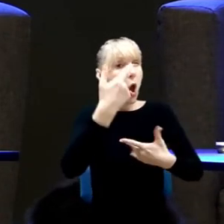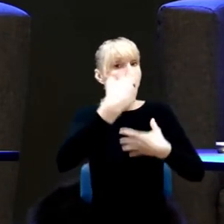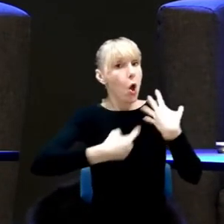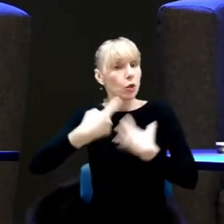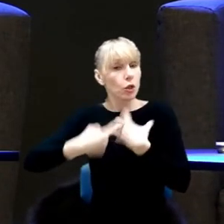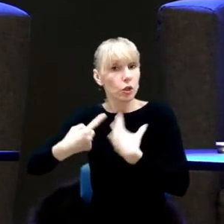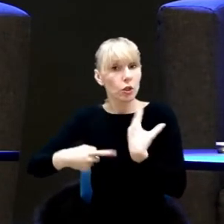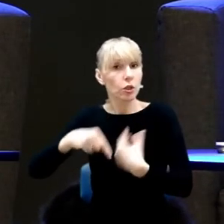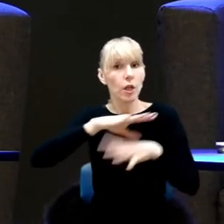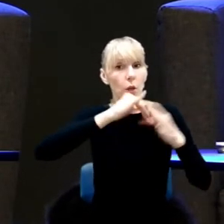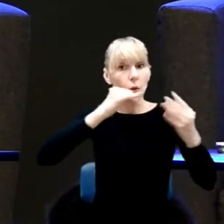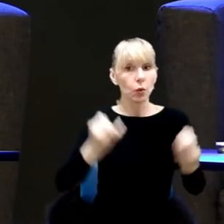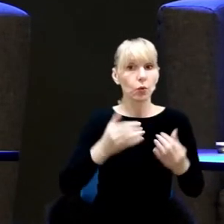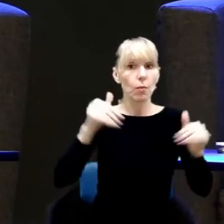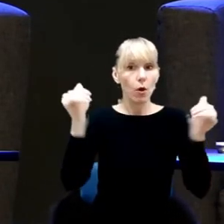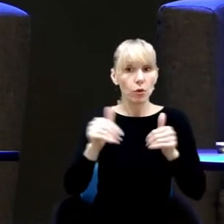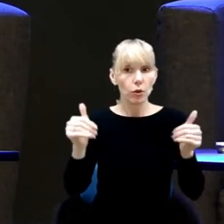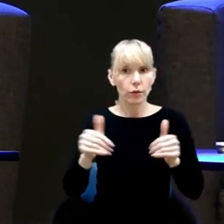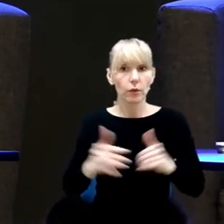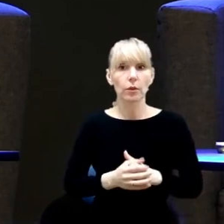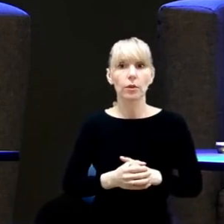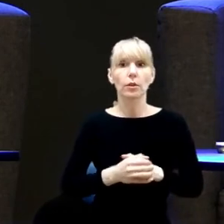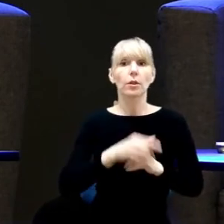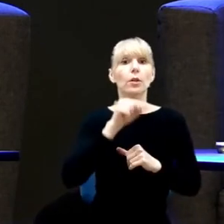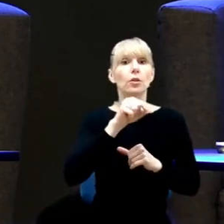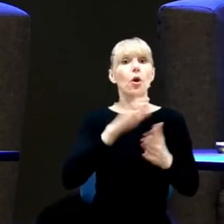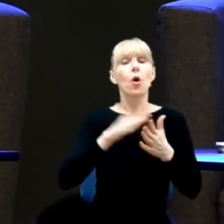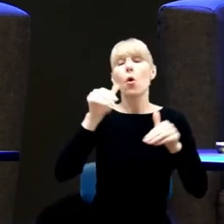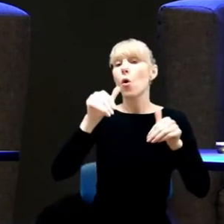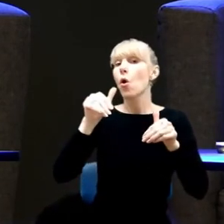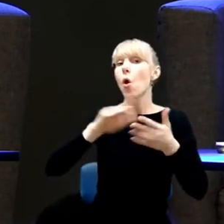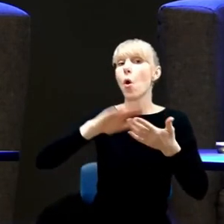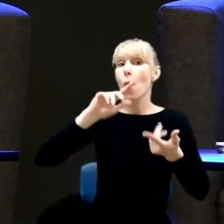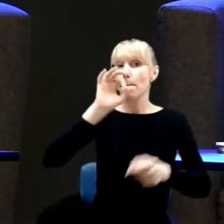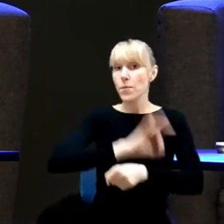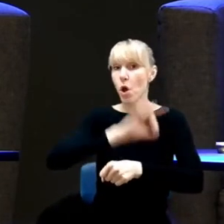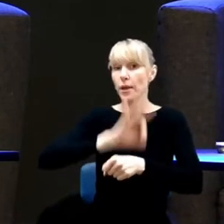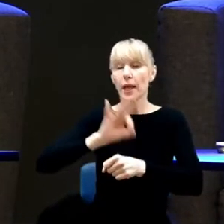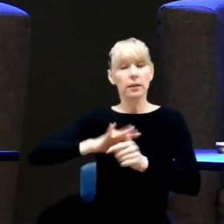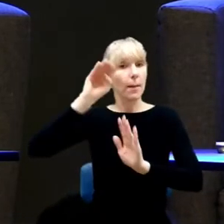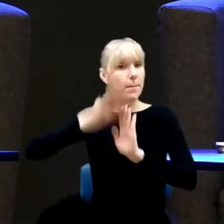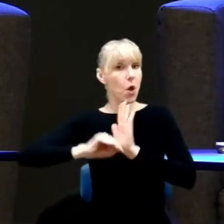prowadzą projekty, programy, które znacząco wykraczają